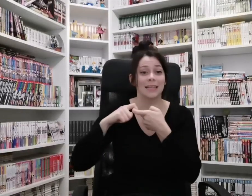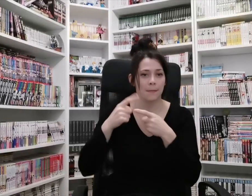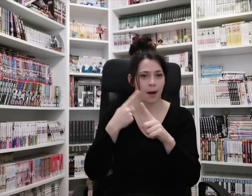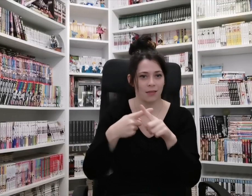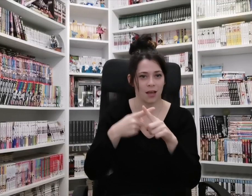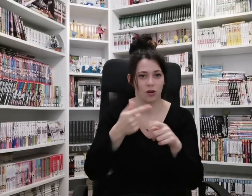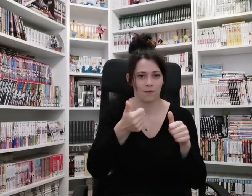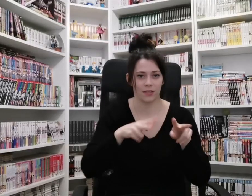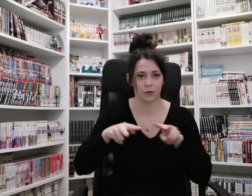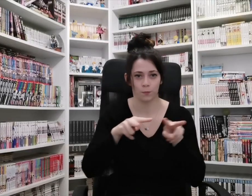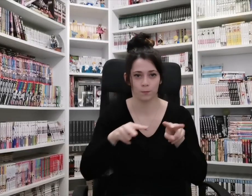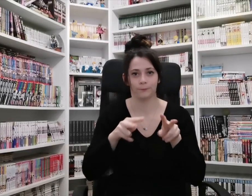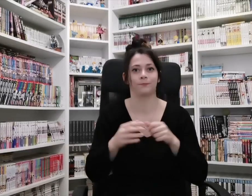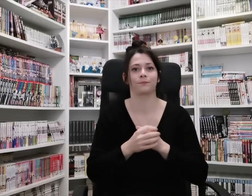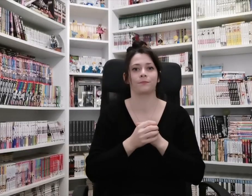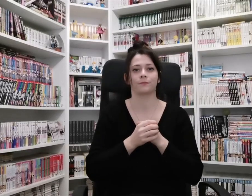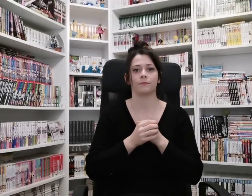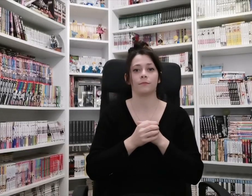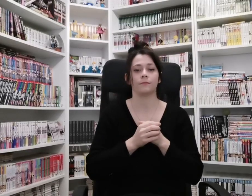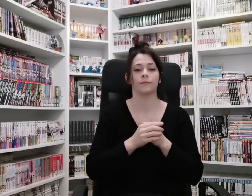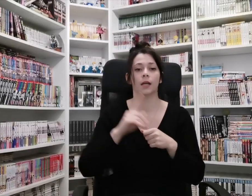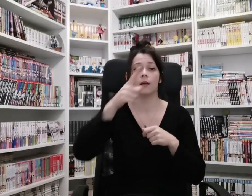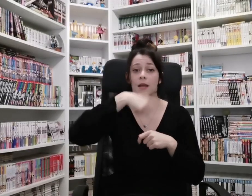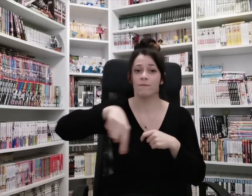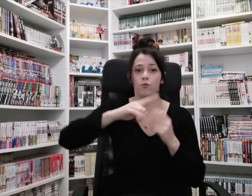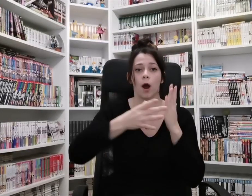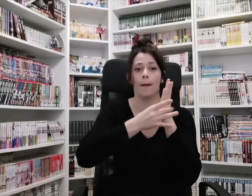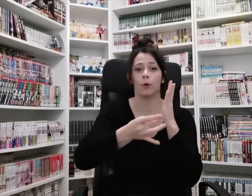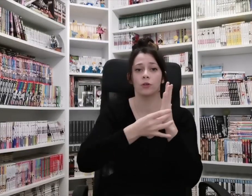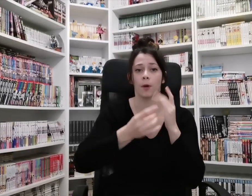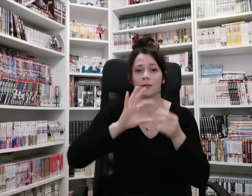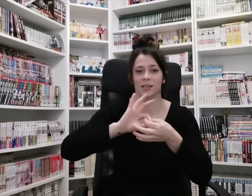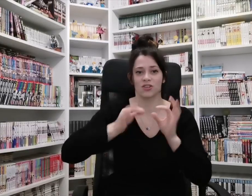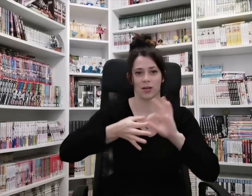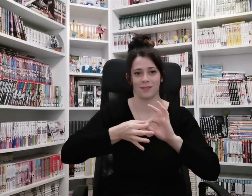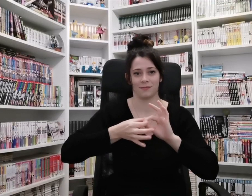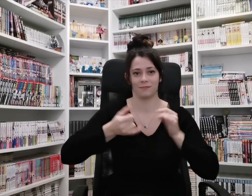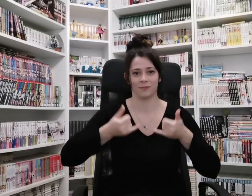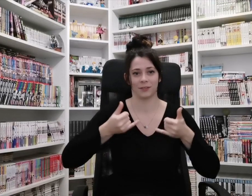à partager la vidéo… à vous abonner à la chaine.